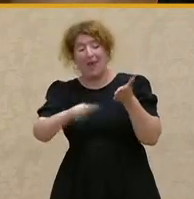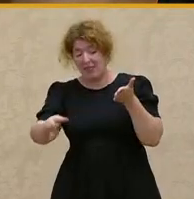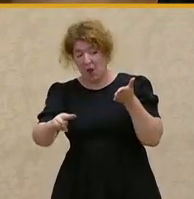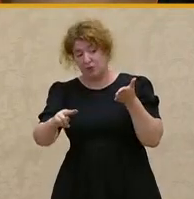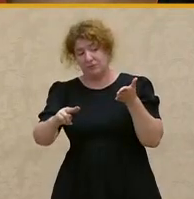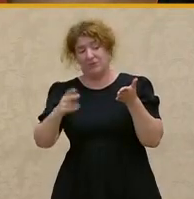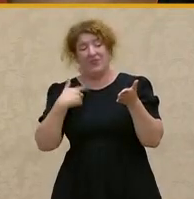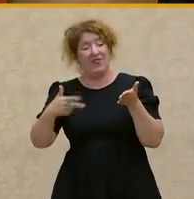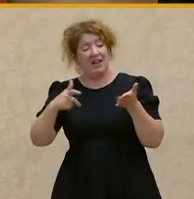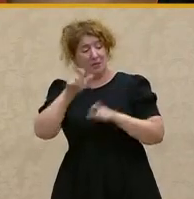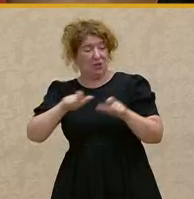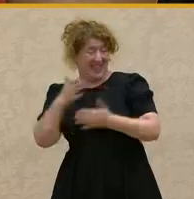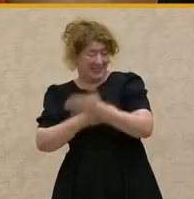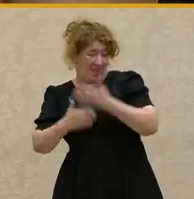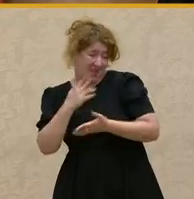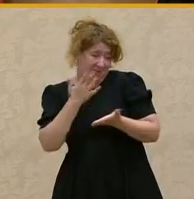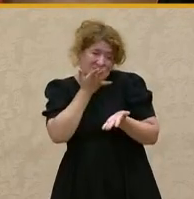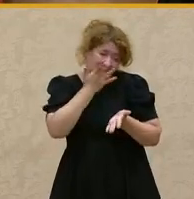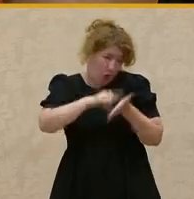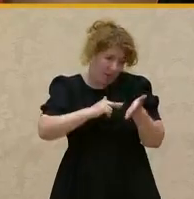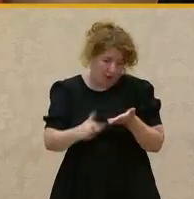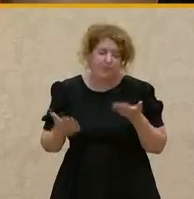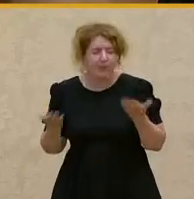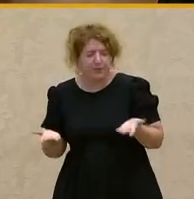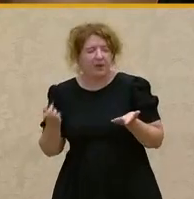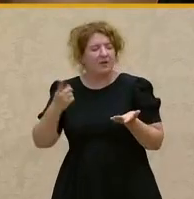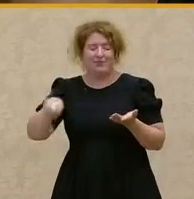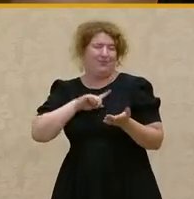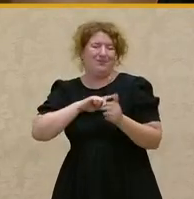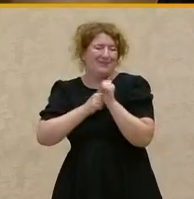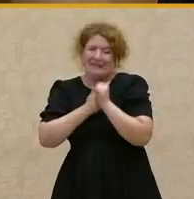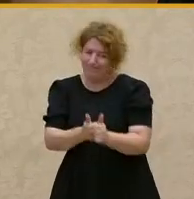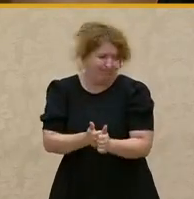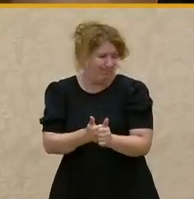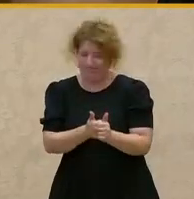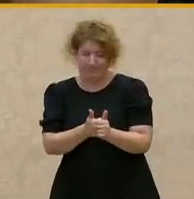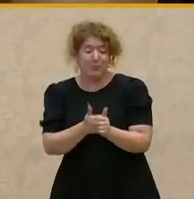de Personas con Discapacidad. Por ello es necesario un centro de, es necesario